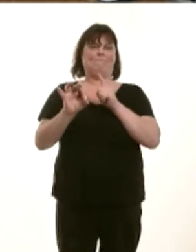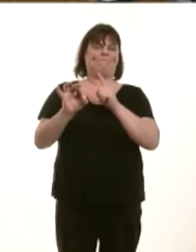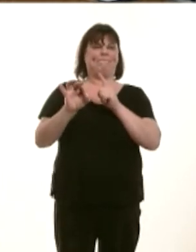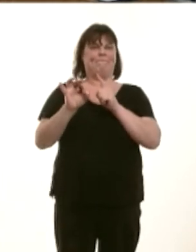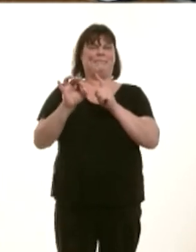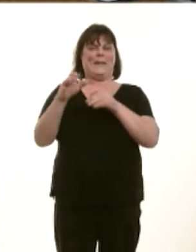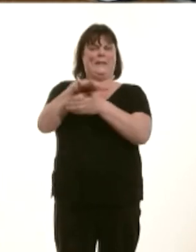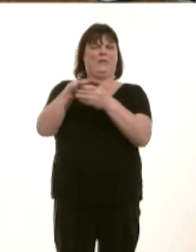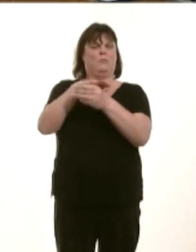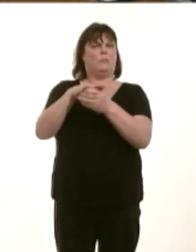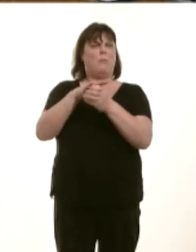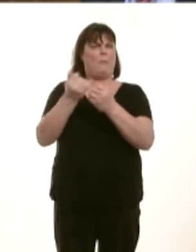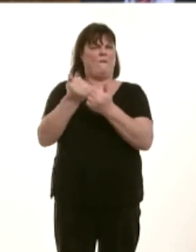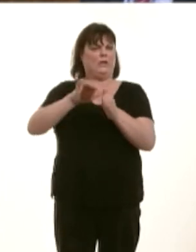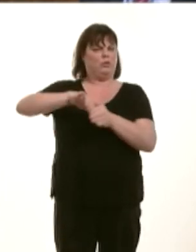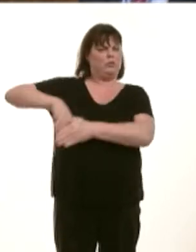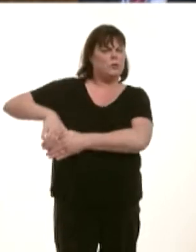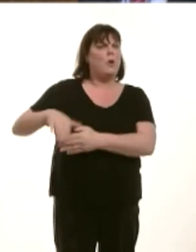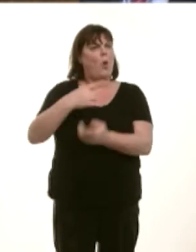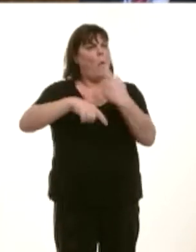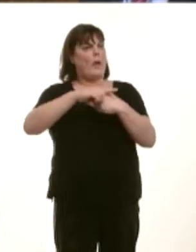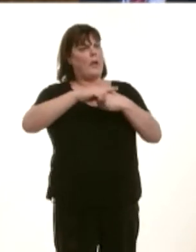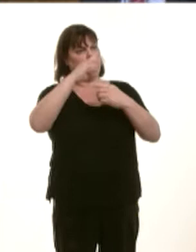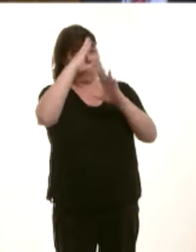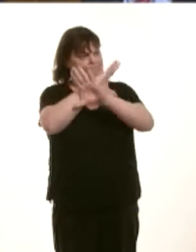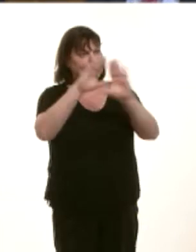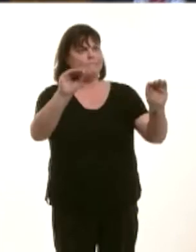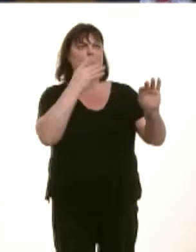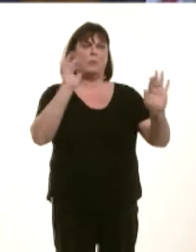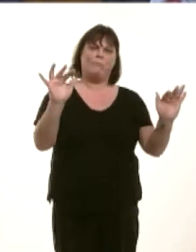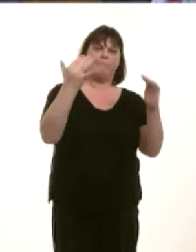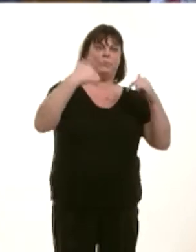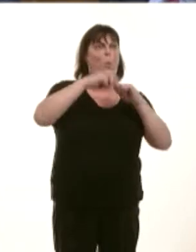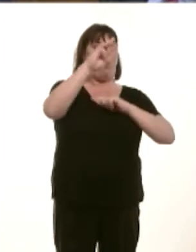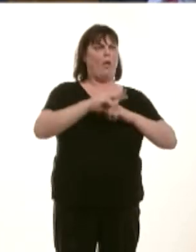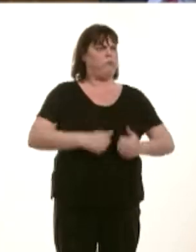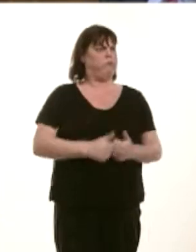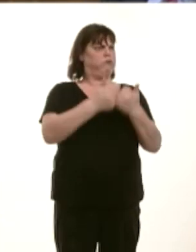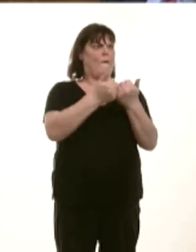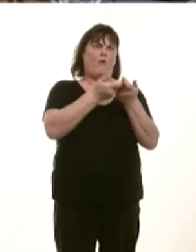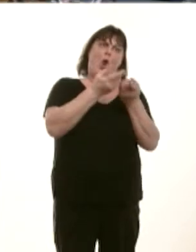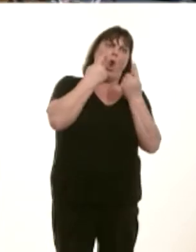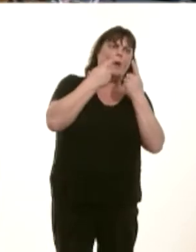overcome that, and promote Wales as a place of learning and expertise.